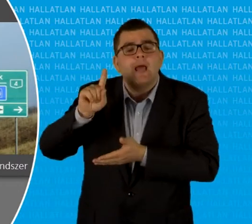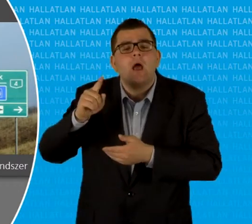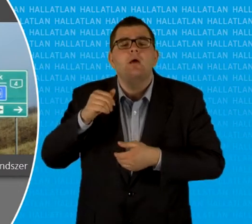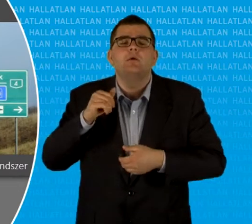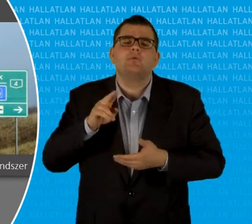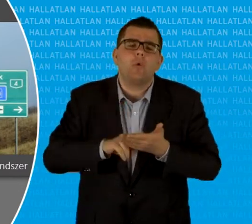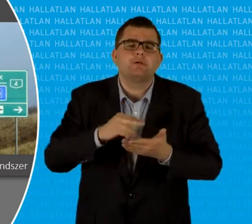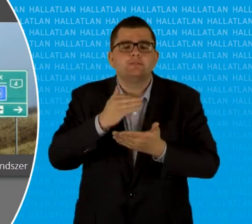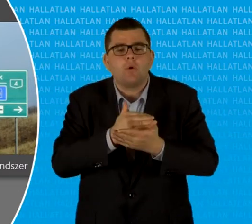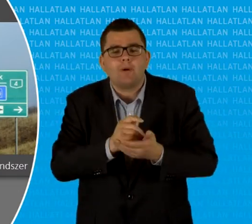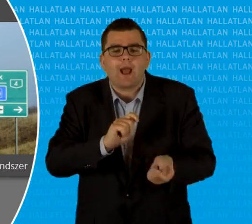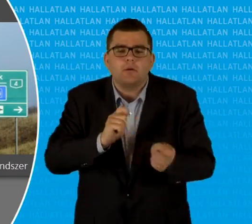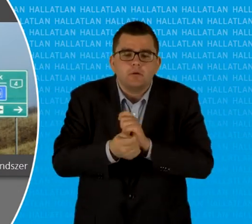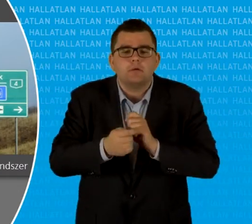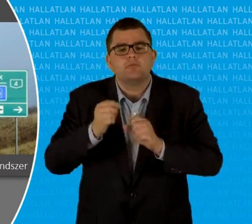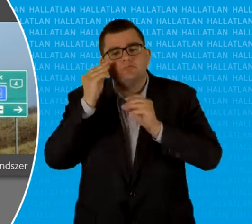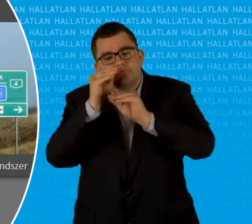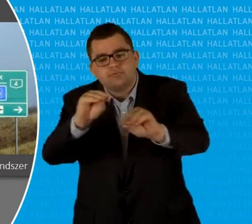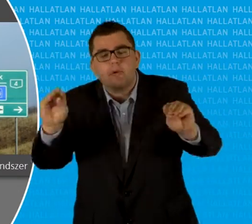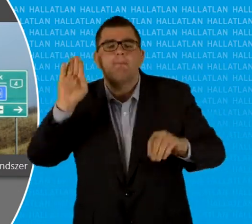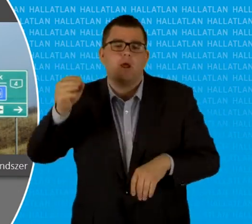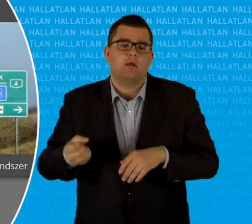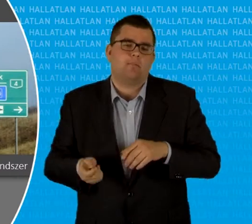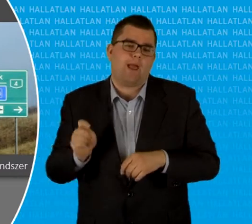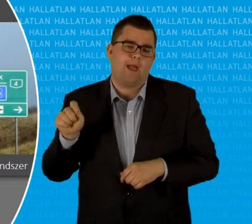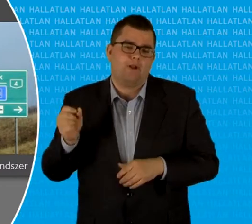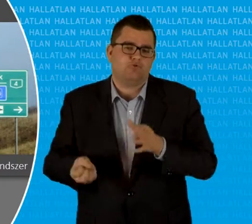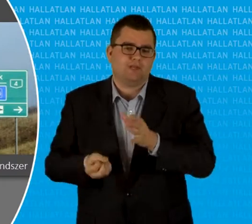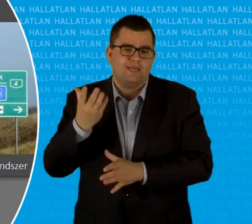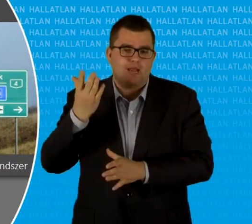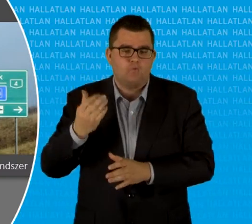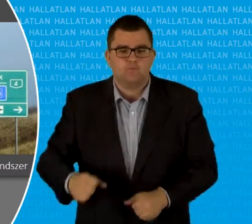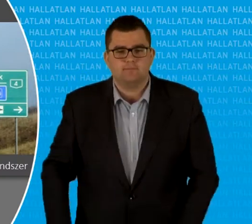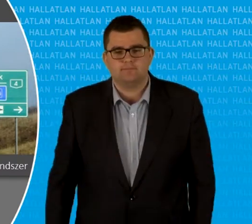de ennek a jogszabályi feltételei áprilisra teremthetők meg.